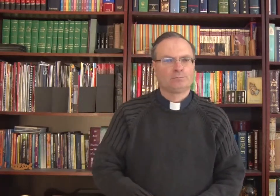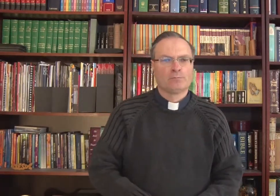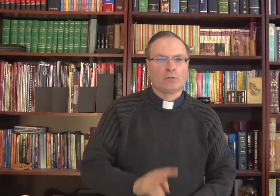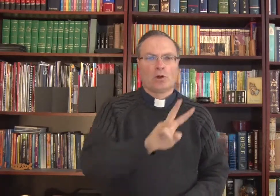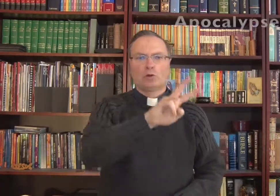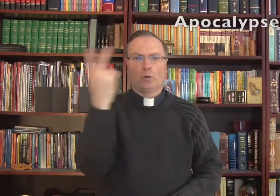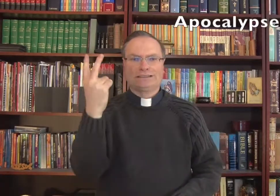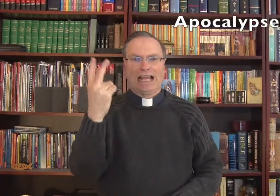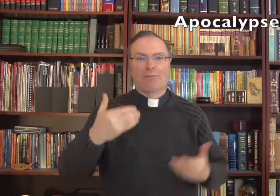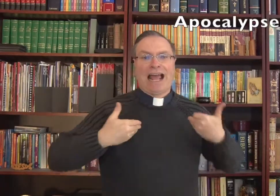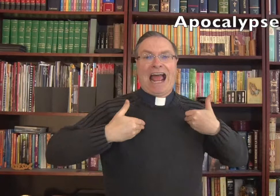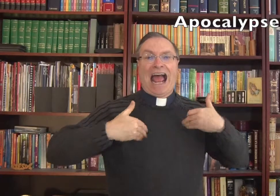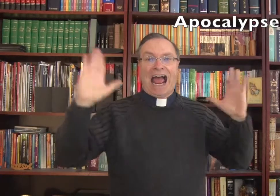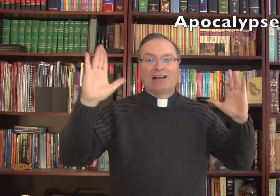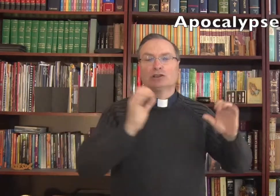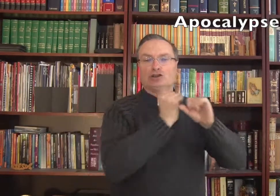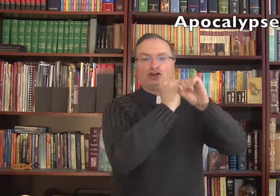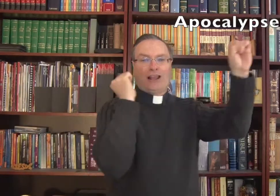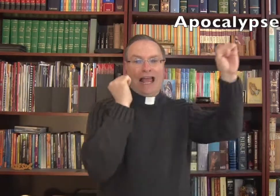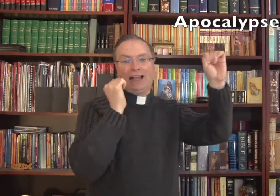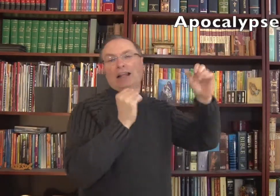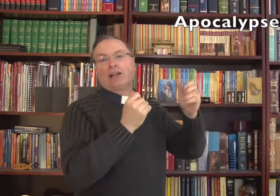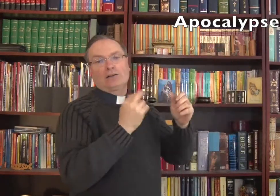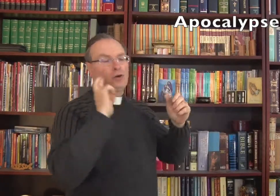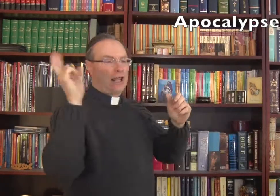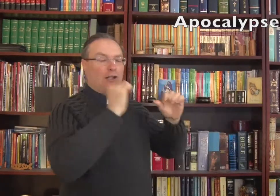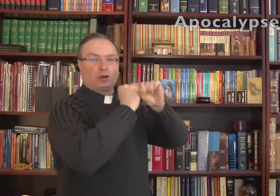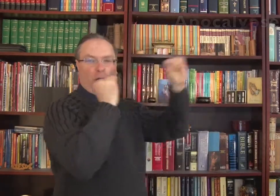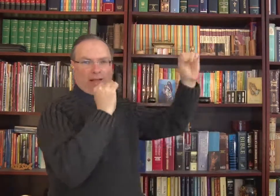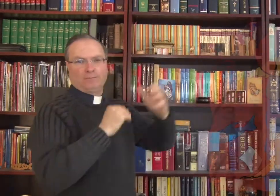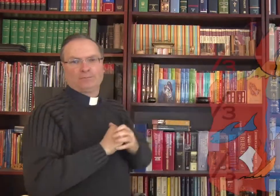«Le deuxième ange sonna de la trompette,